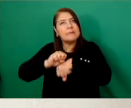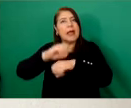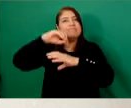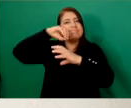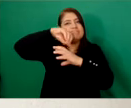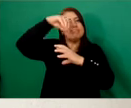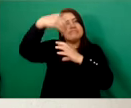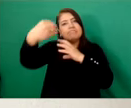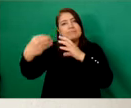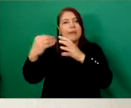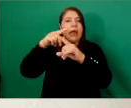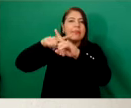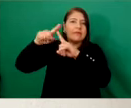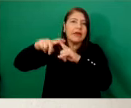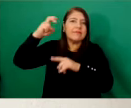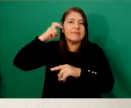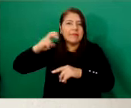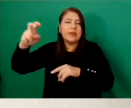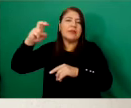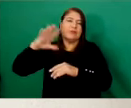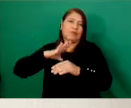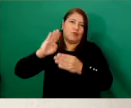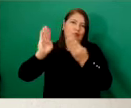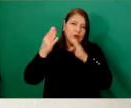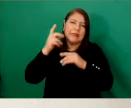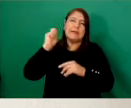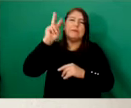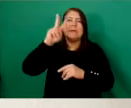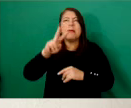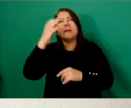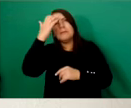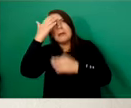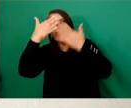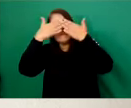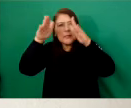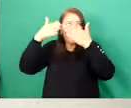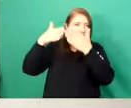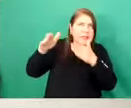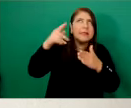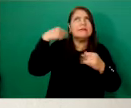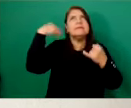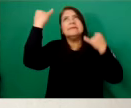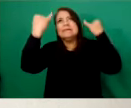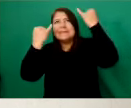cada semana a otro rincón de este maravilloso mundo, para conocer, disfrutar y volar con